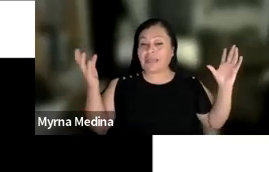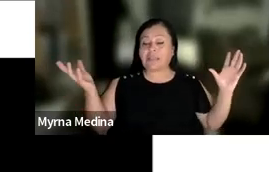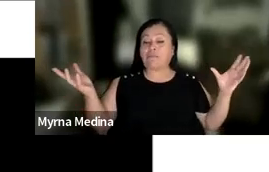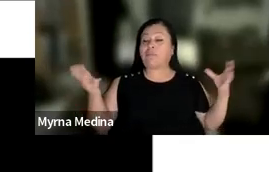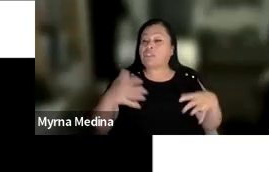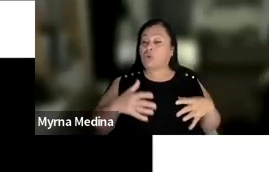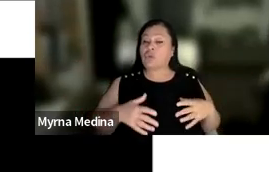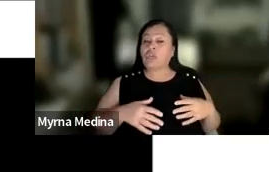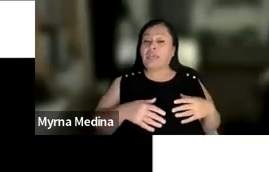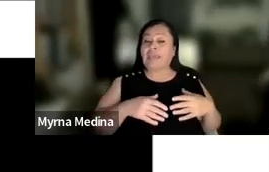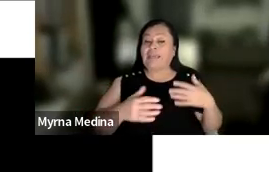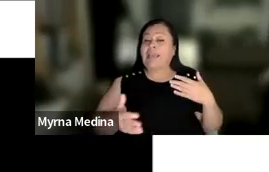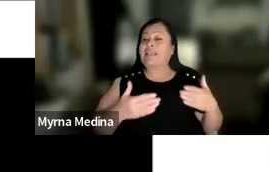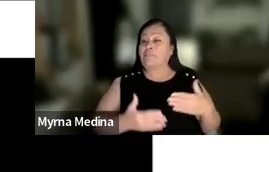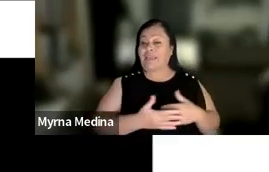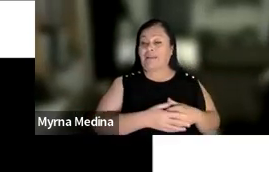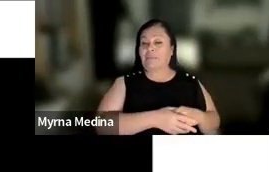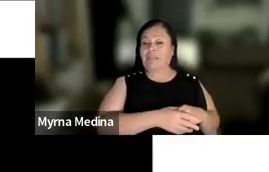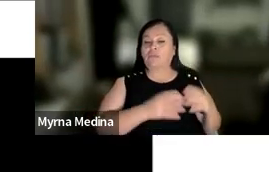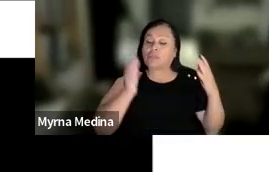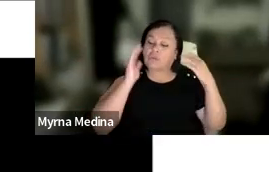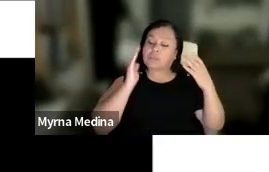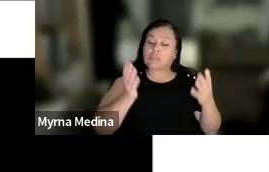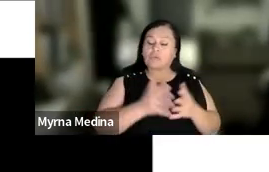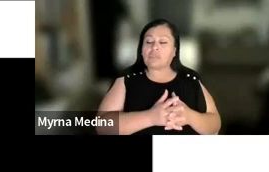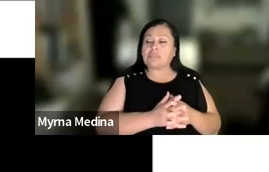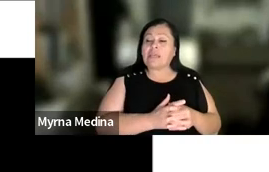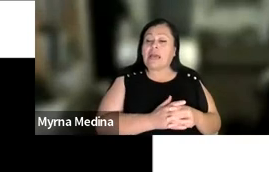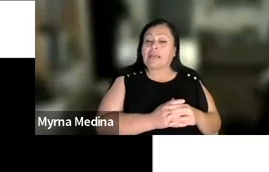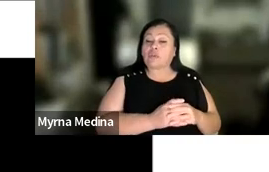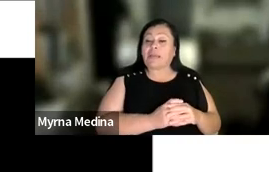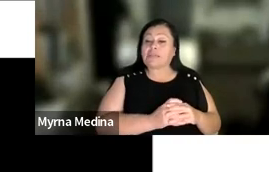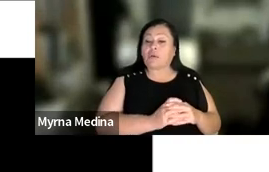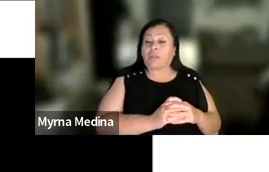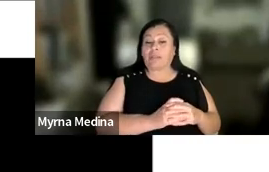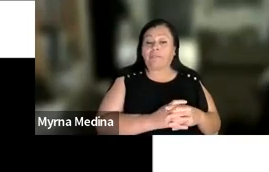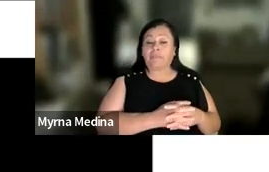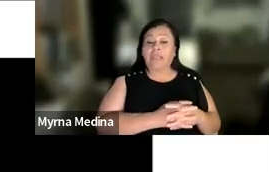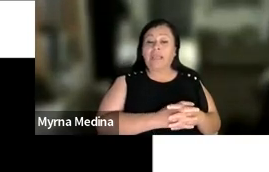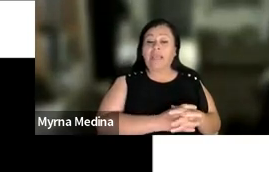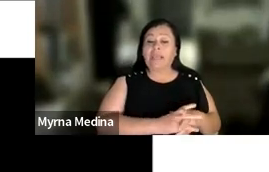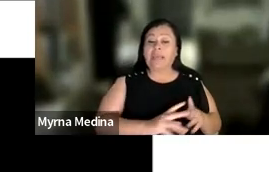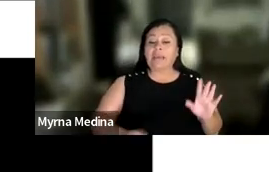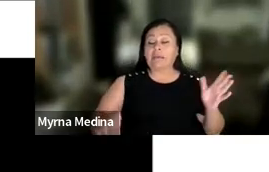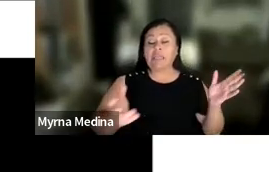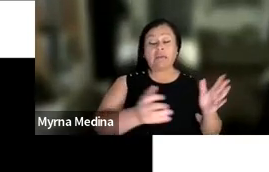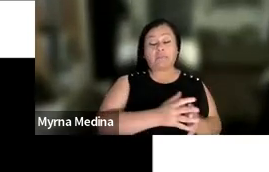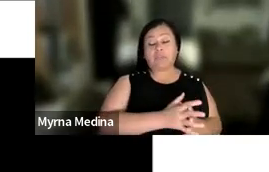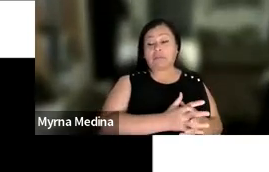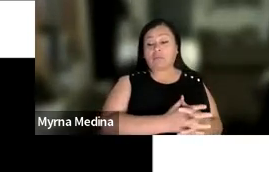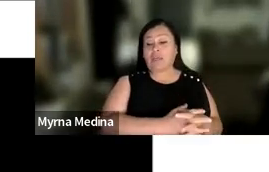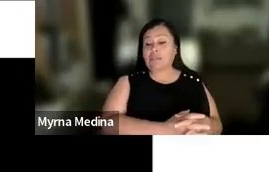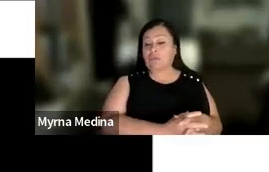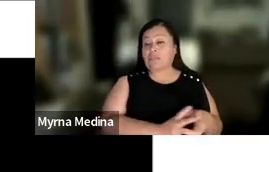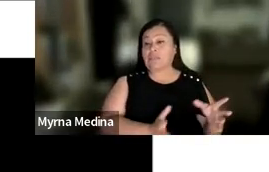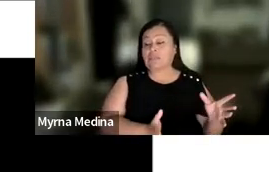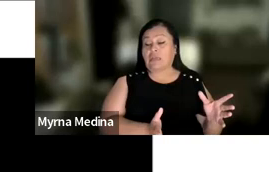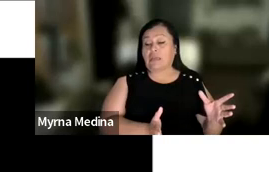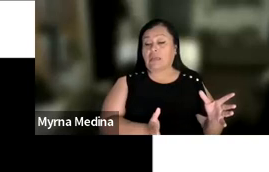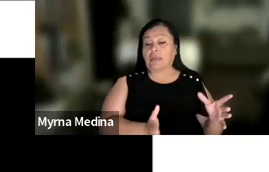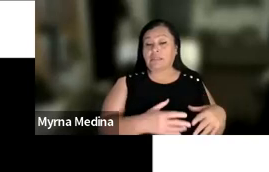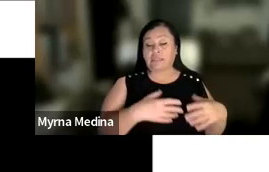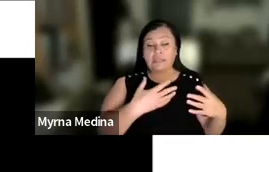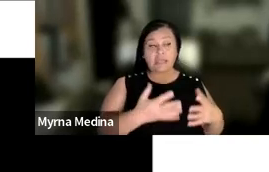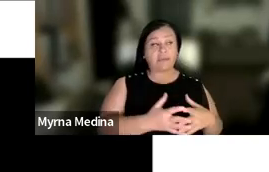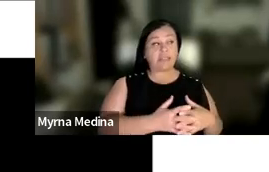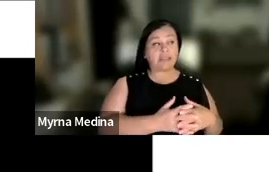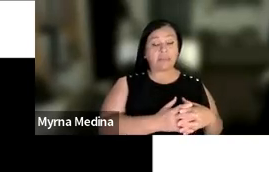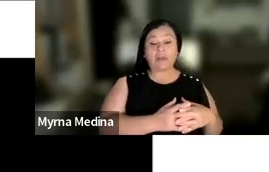Entonces, realmente, si alguien le llega por atrás, se asustan, ¿verdad? Porque no tienen esa información que alguien viene, entonces todas esas cosas hay que tomarlas en cuenta.